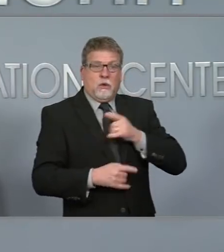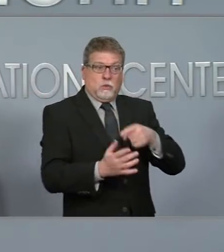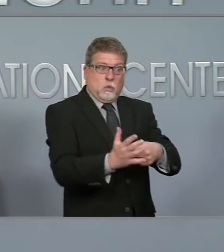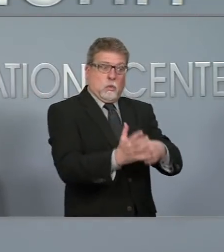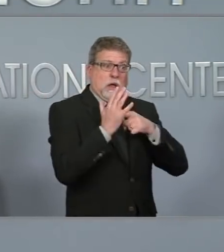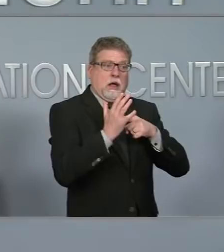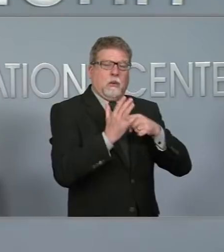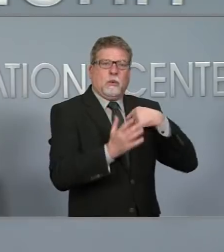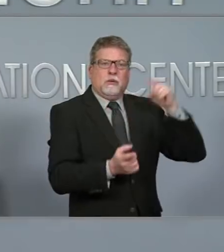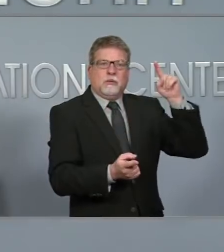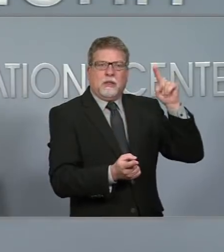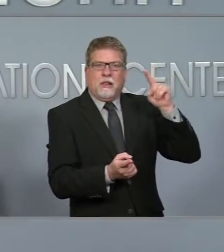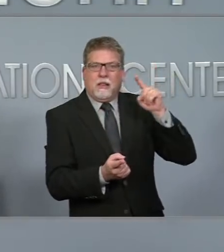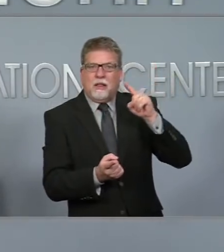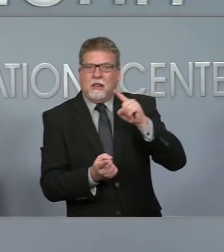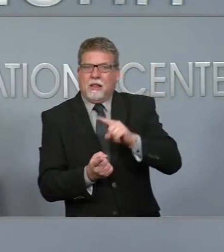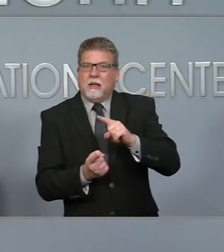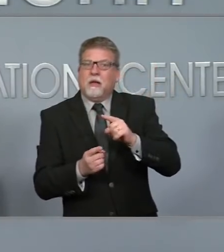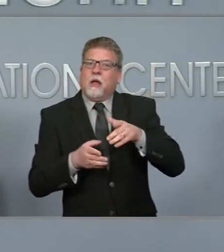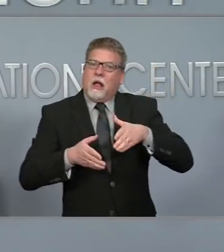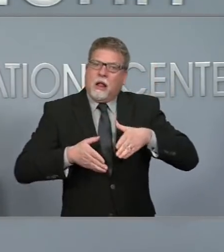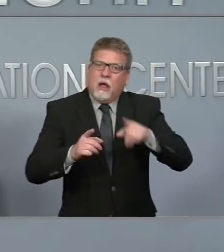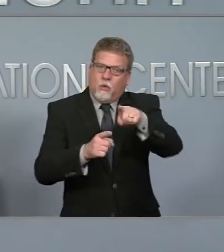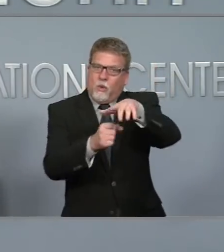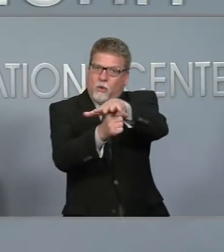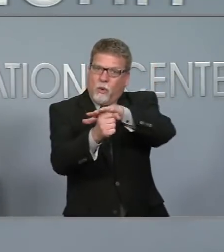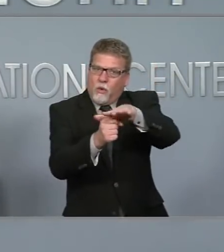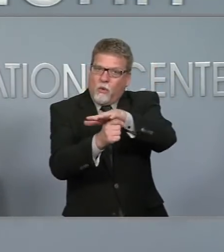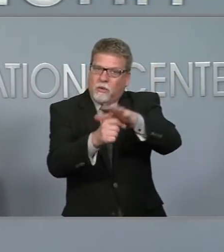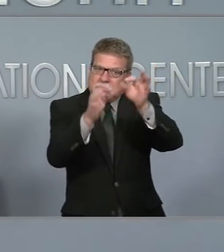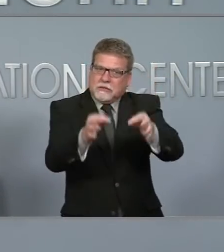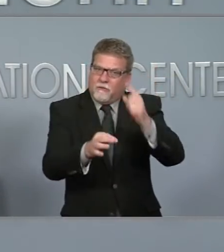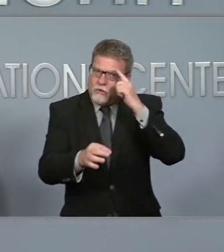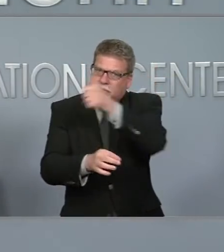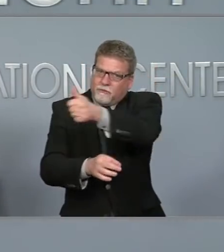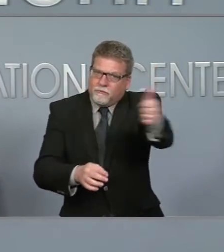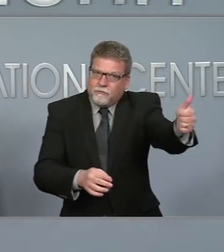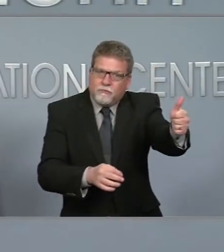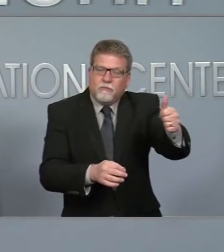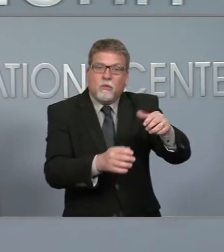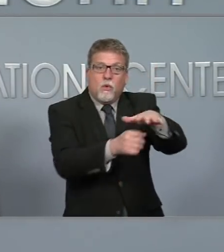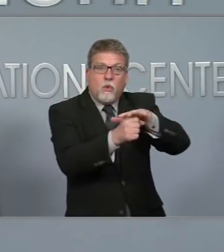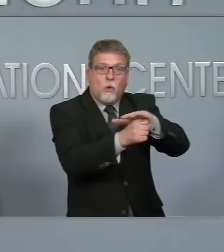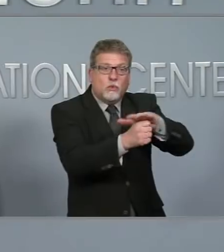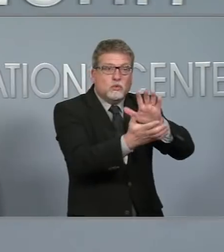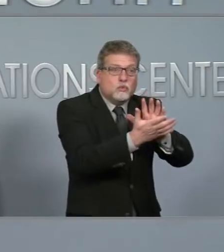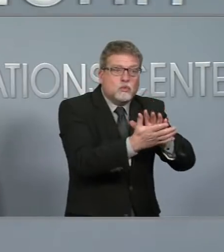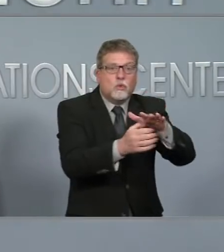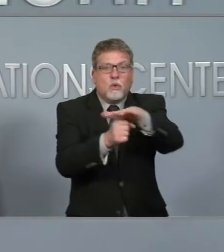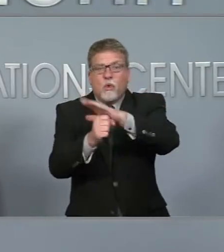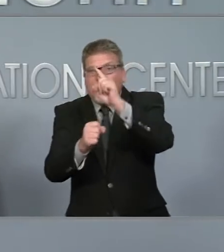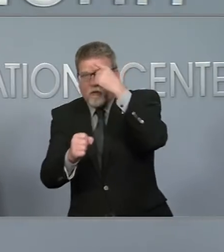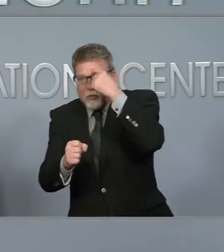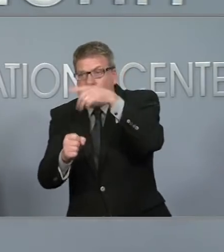el virus. Y sistemáticamente se dijimos las protecciones obligatorias con Así que la